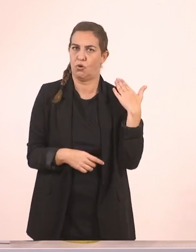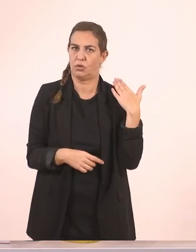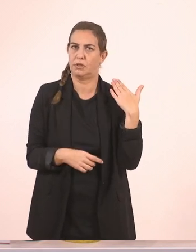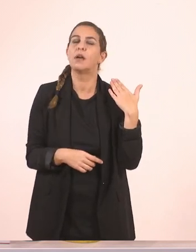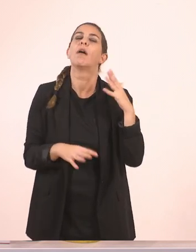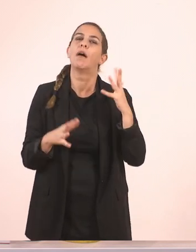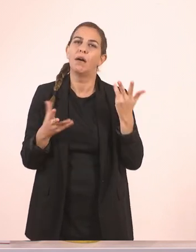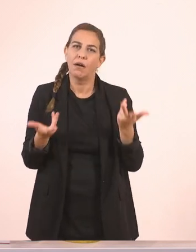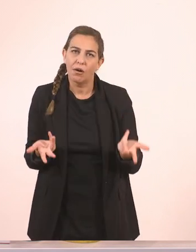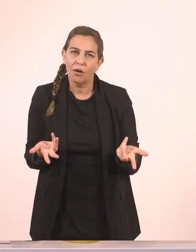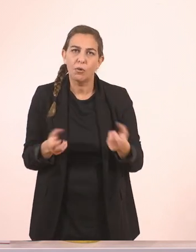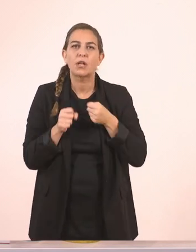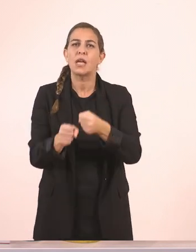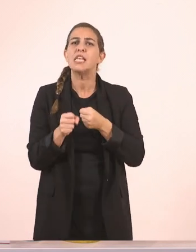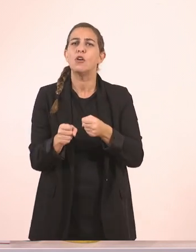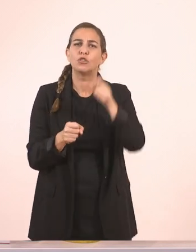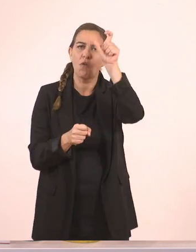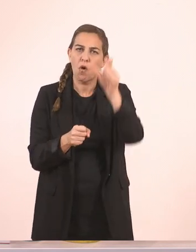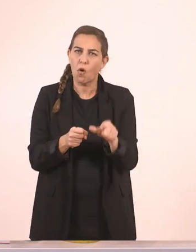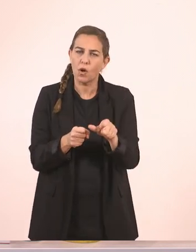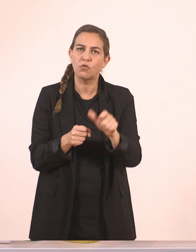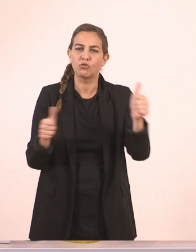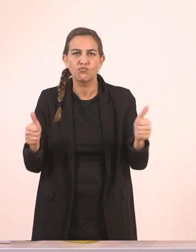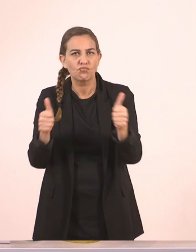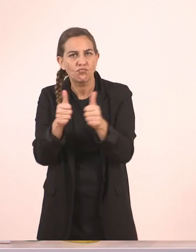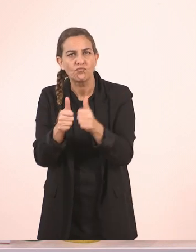Εκείνος λοιπόν ήταν, ας πούμε, ο φύλακας άγγελός της.